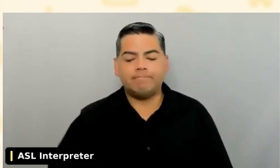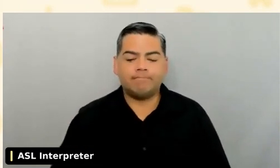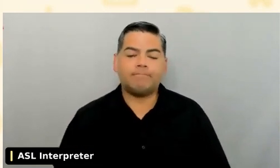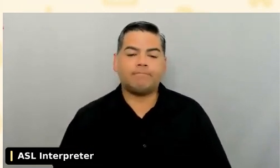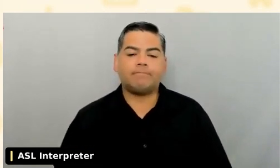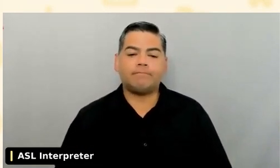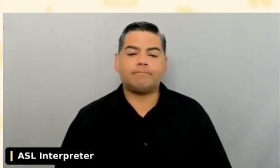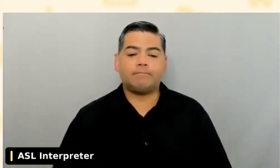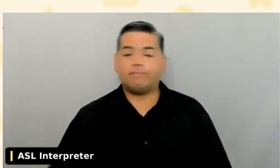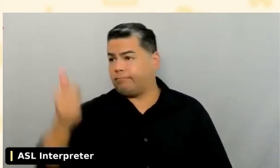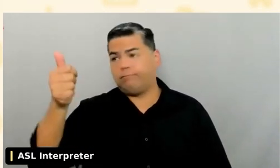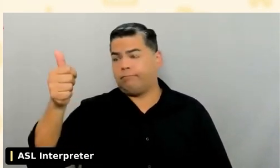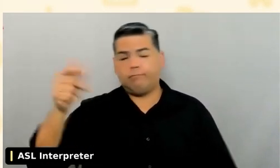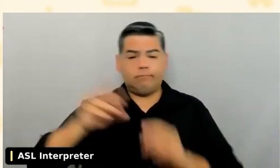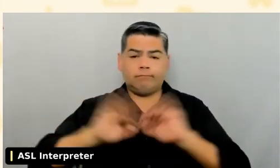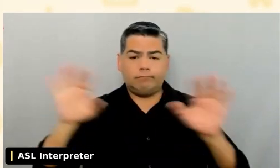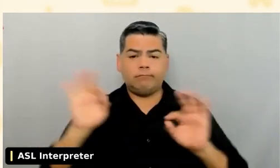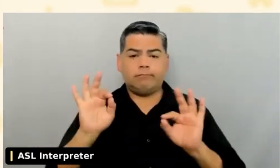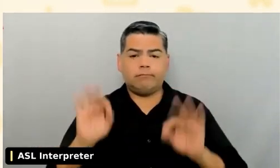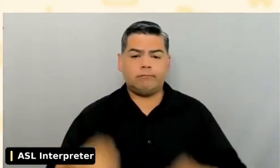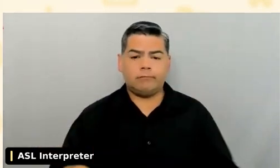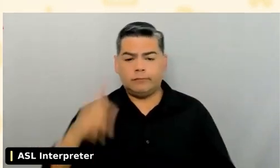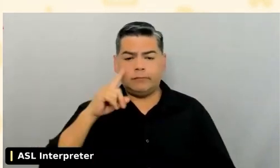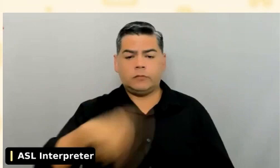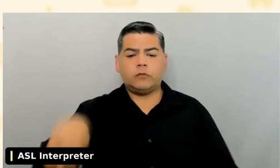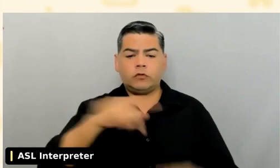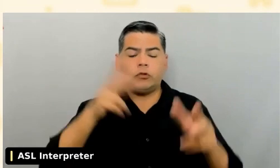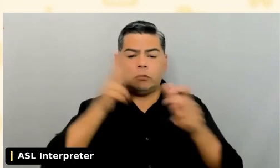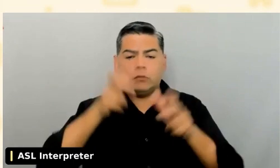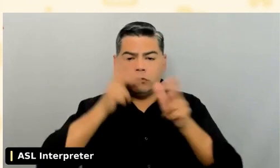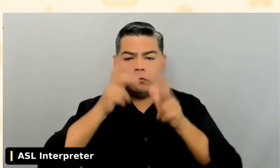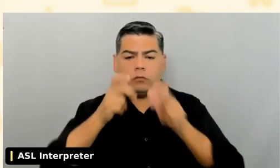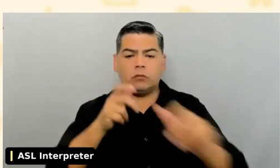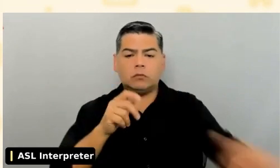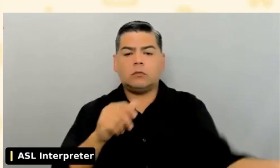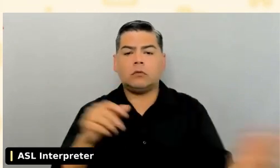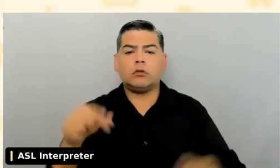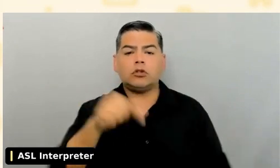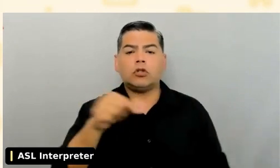Claro. Entonces, para todos los que están escuchando y viendo, hay un botón de preguntas y respuestas